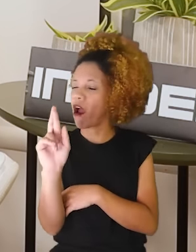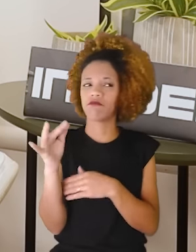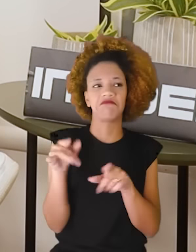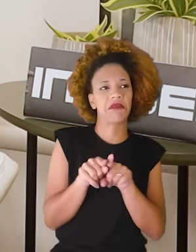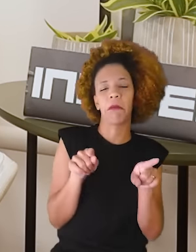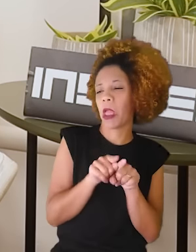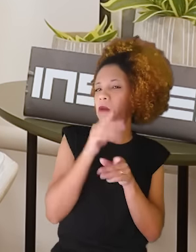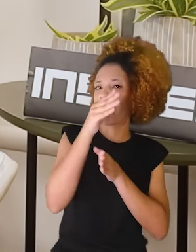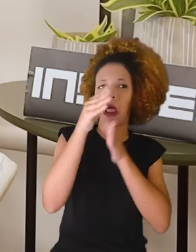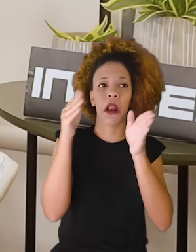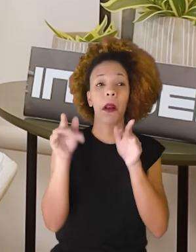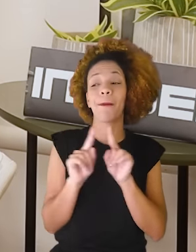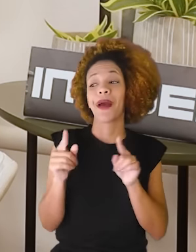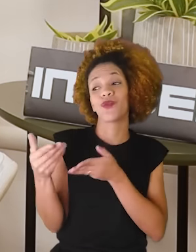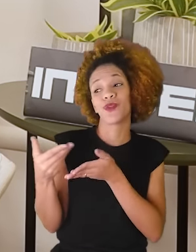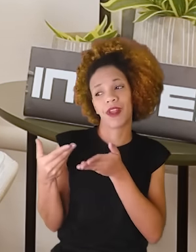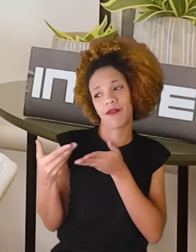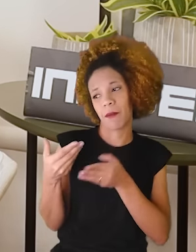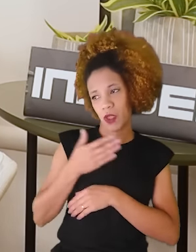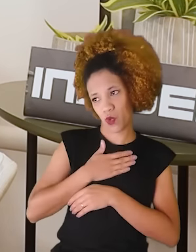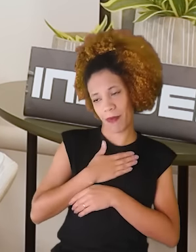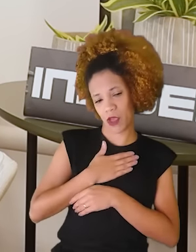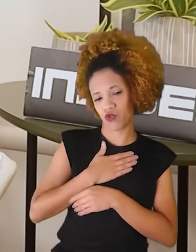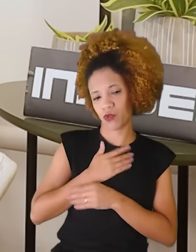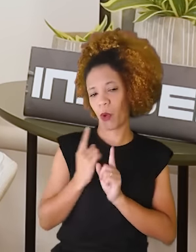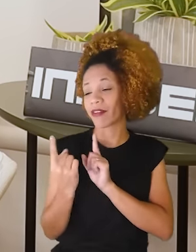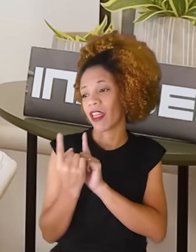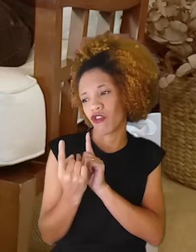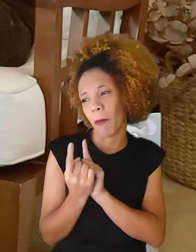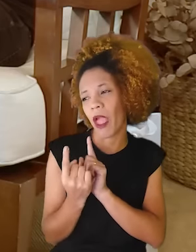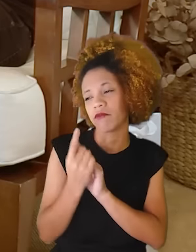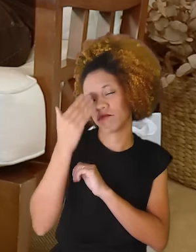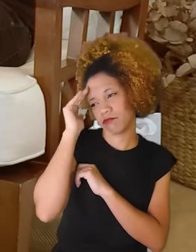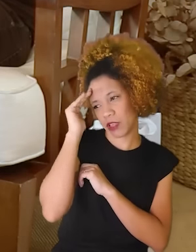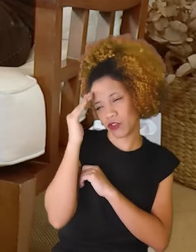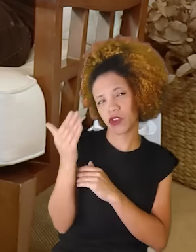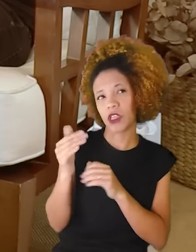não mudou nada o que mudou foi o tratamento das pessoas comigo né S Isso muda muito e aí eu fico